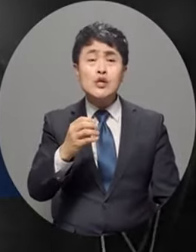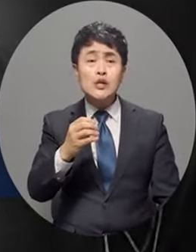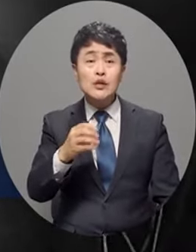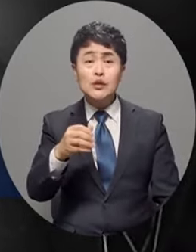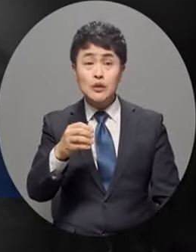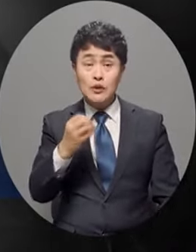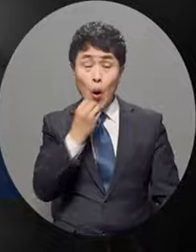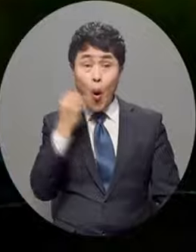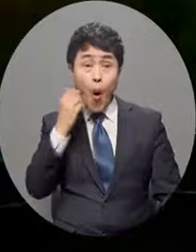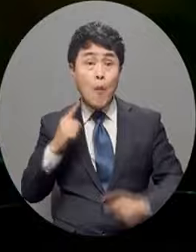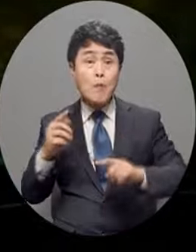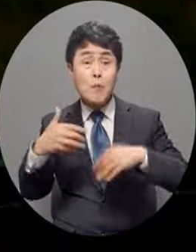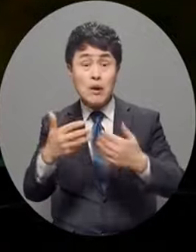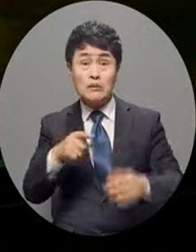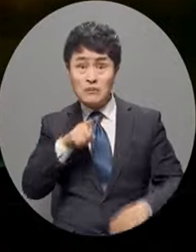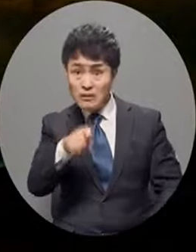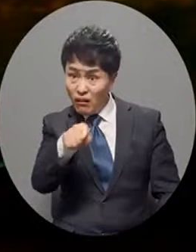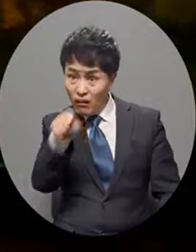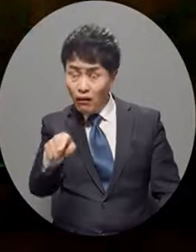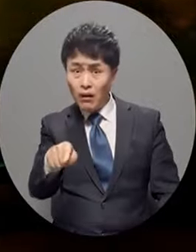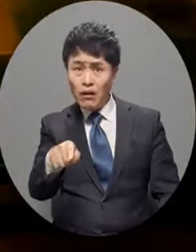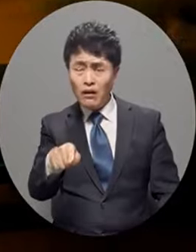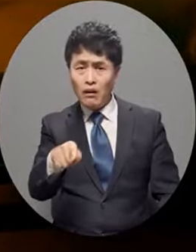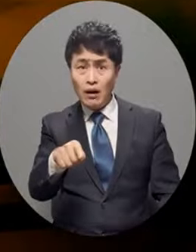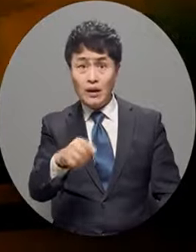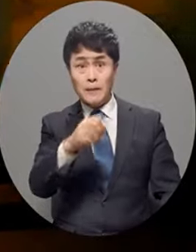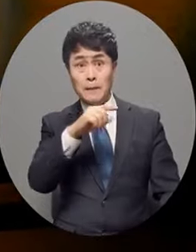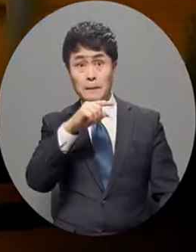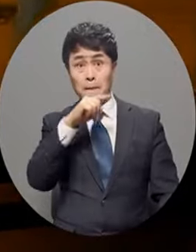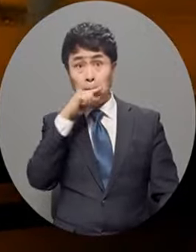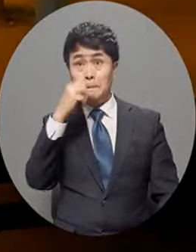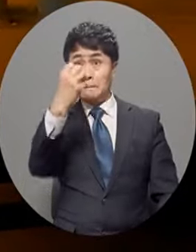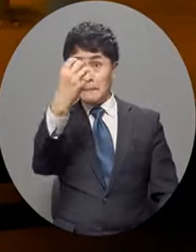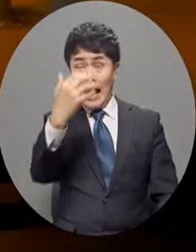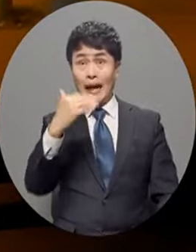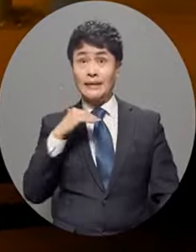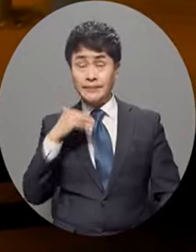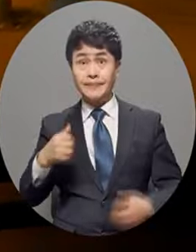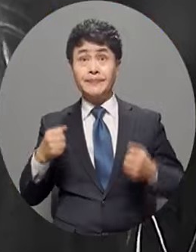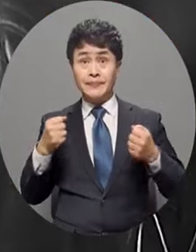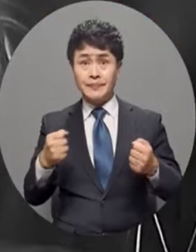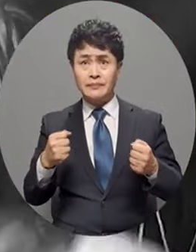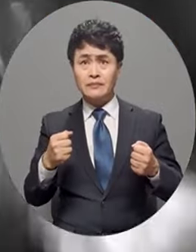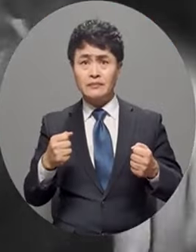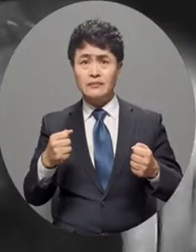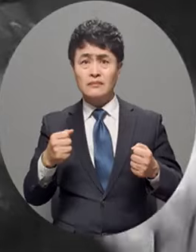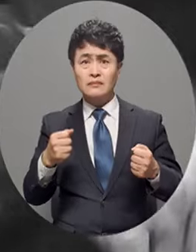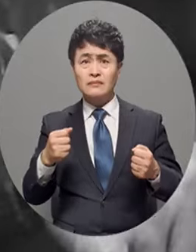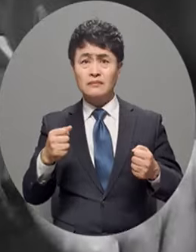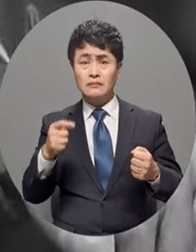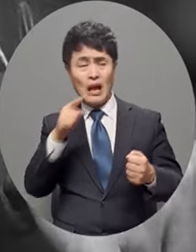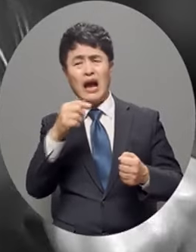그럼 여기지 저기예요? (기자) 기사가 신호를 기다리기 위해 정차한 순간.